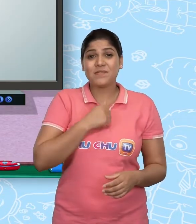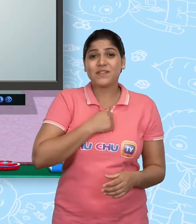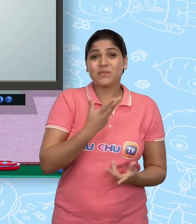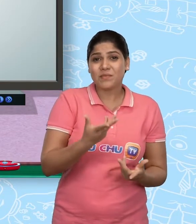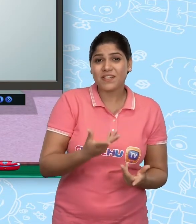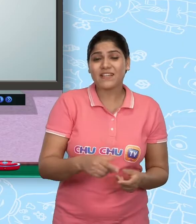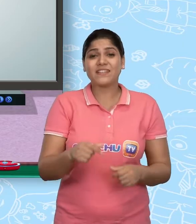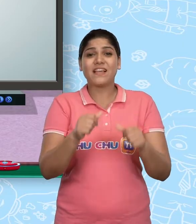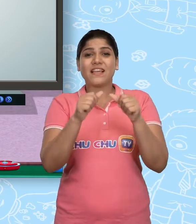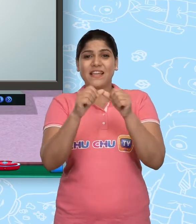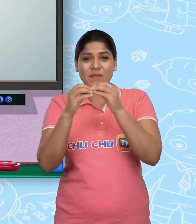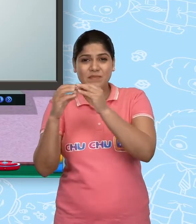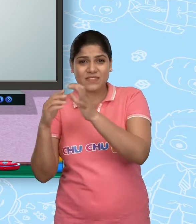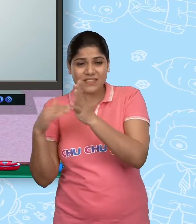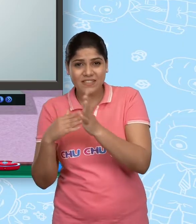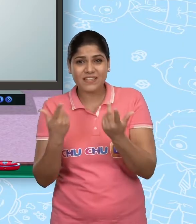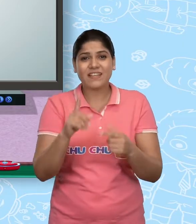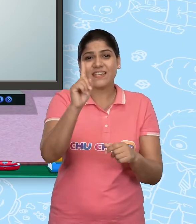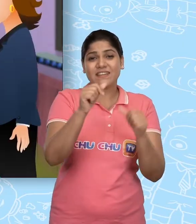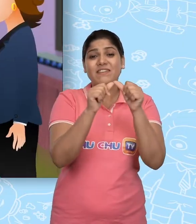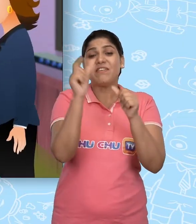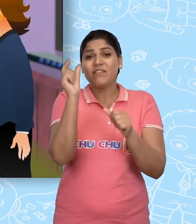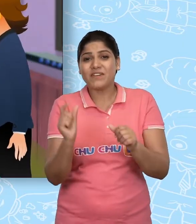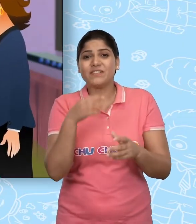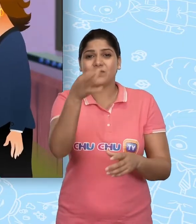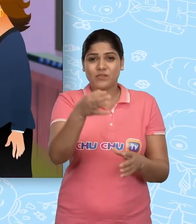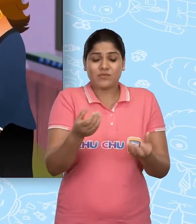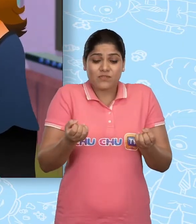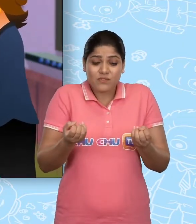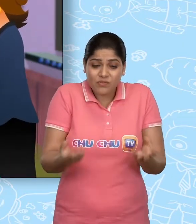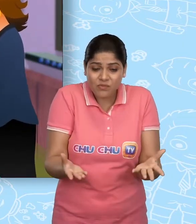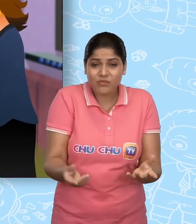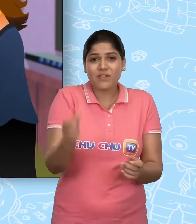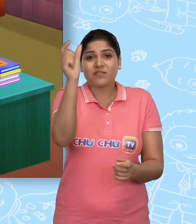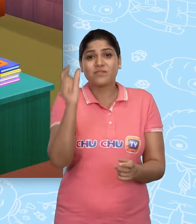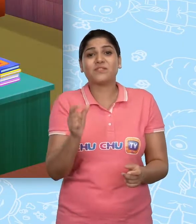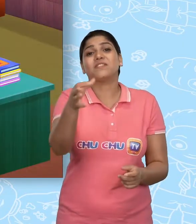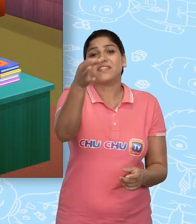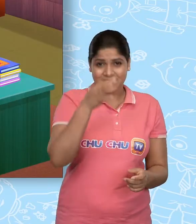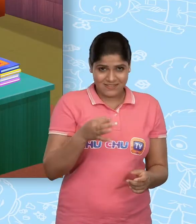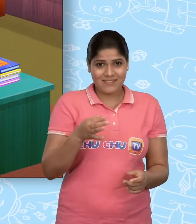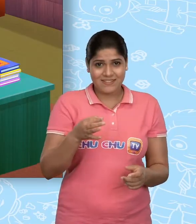मै तुम सबको एक alphabet का letter दुंगी और तुम्हे उससे शुरू होने वाले words बताने होंगे।